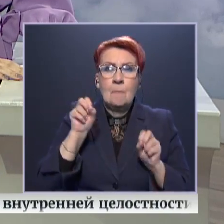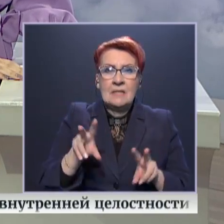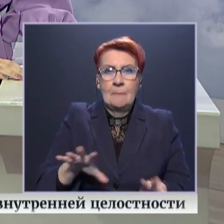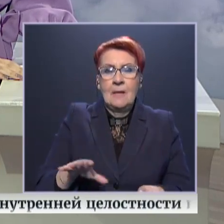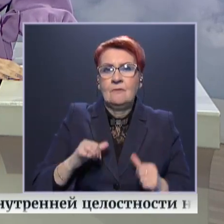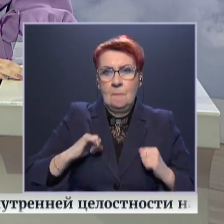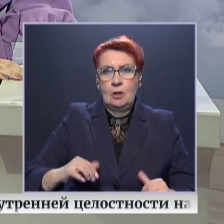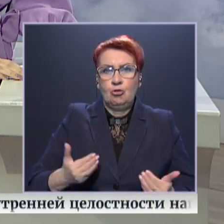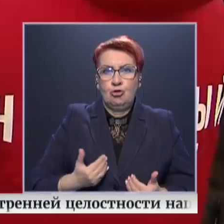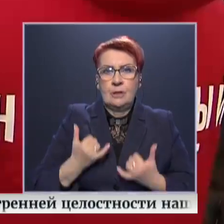[музыка]